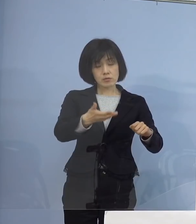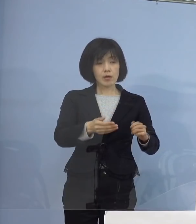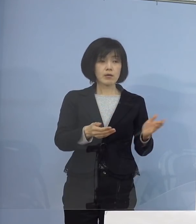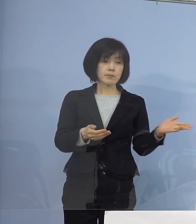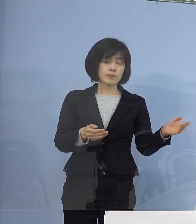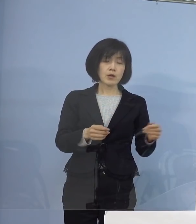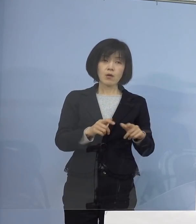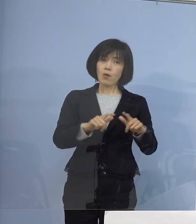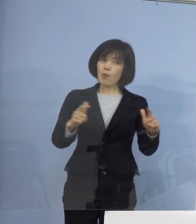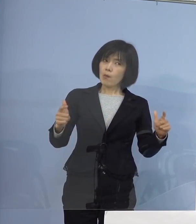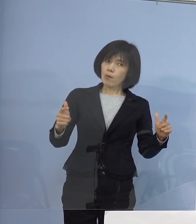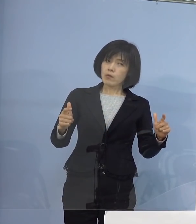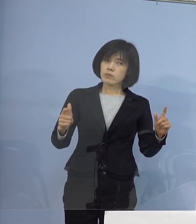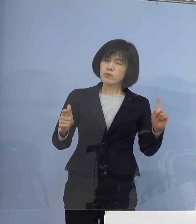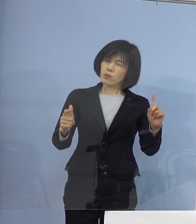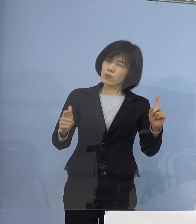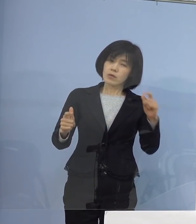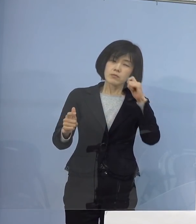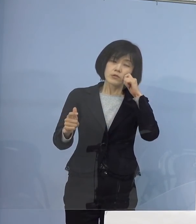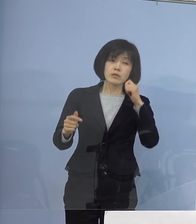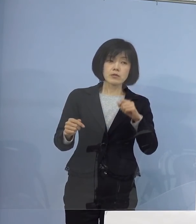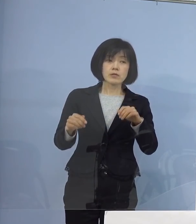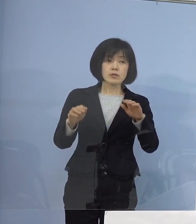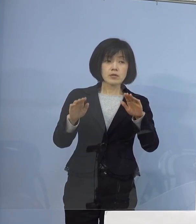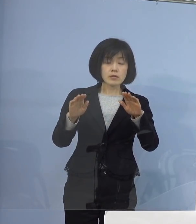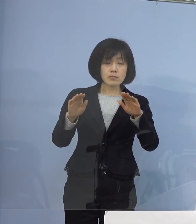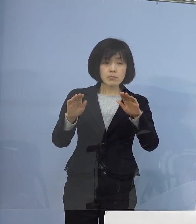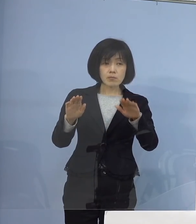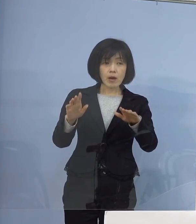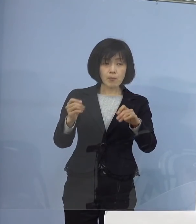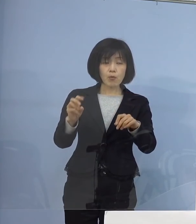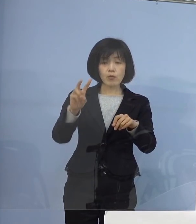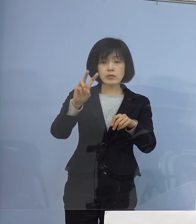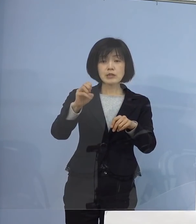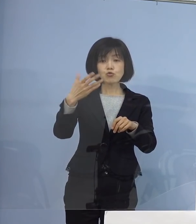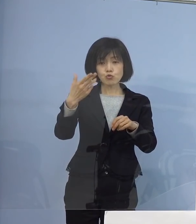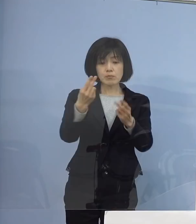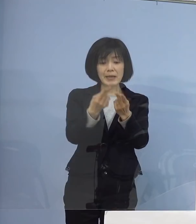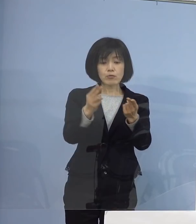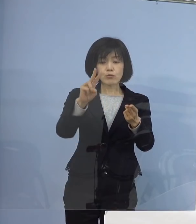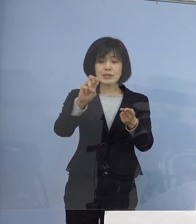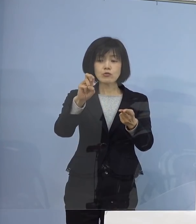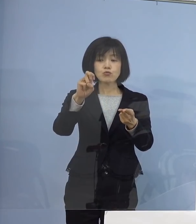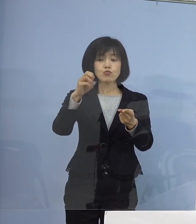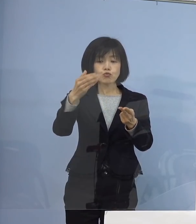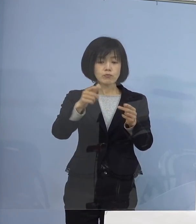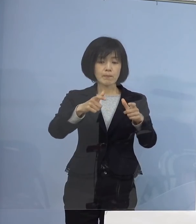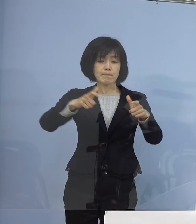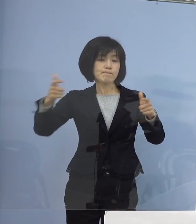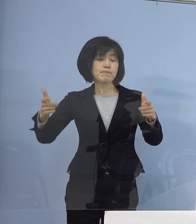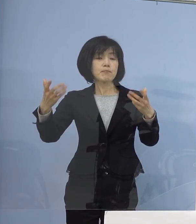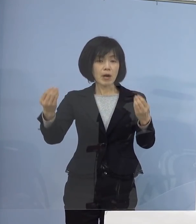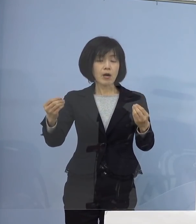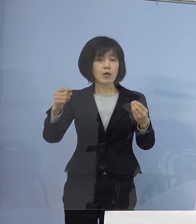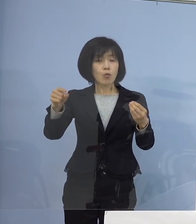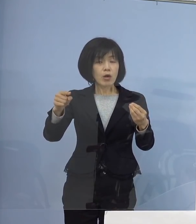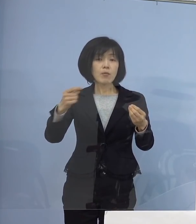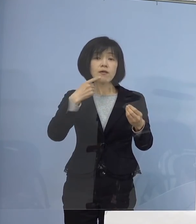今もここまでで29床増やしたところなんですが これもそう簡単にできたわけではないです